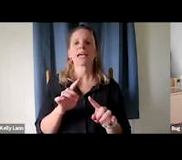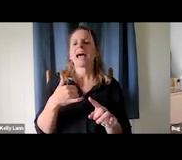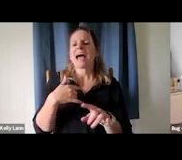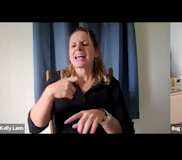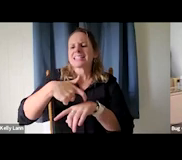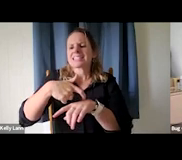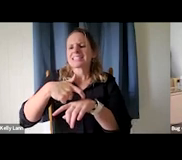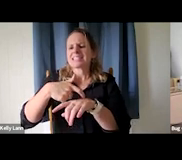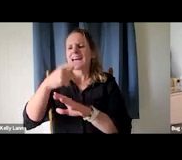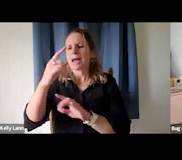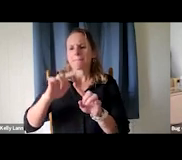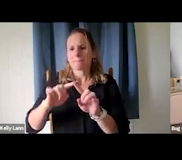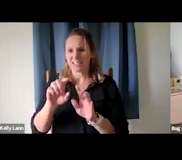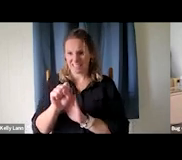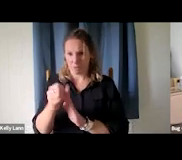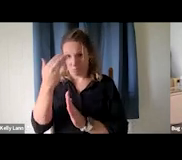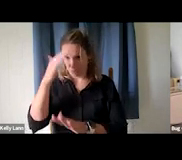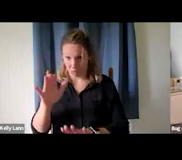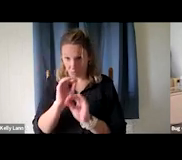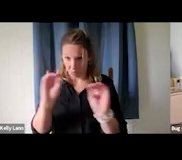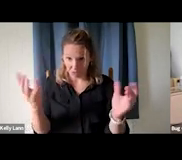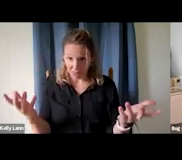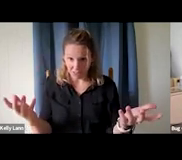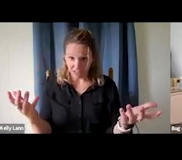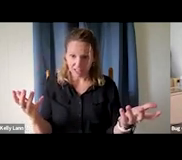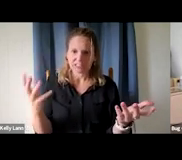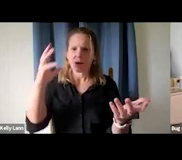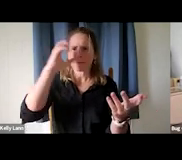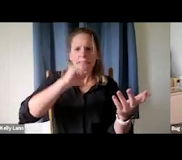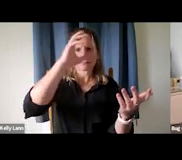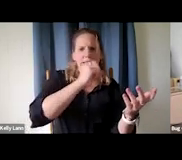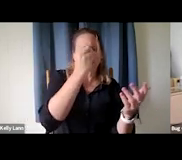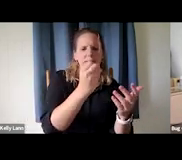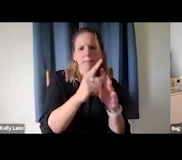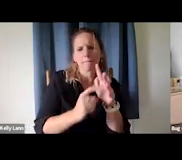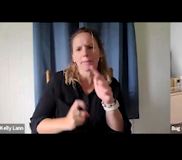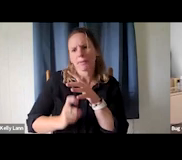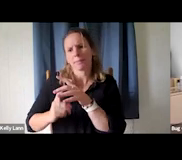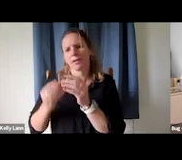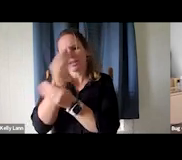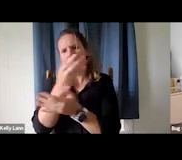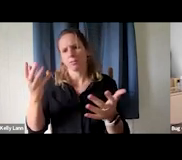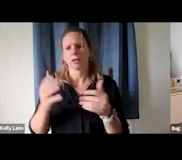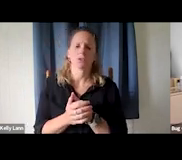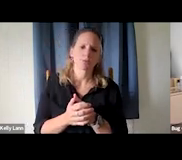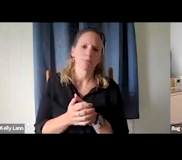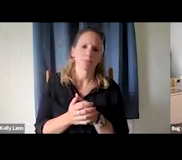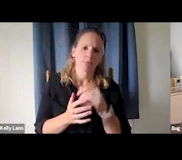si había síntomas en curso. En estos ejemplos faltan muchas cosas que realmente se podrían...